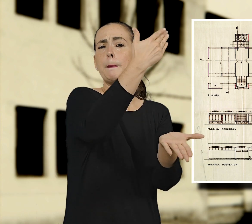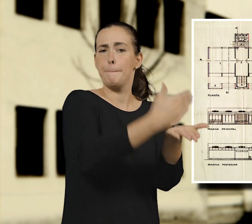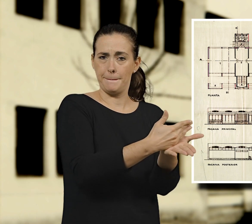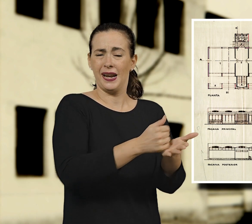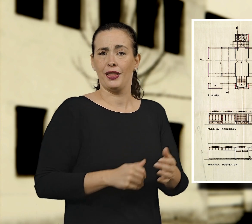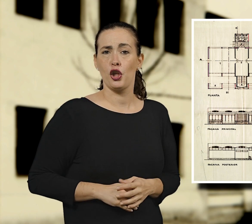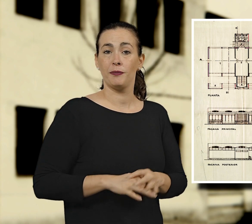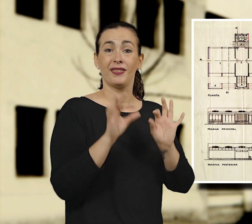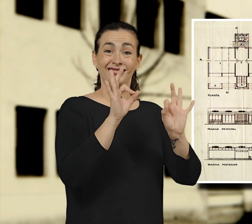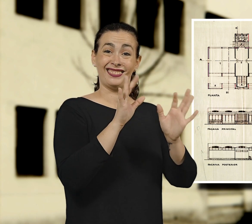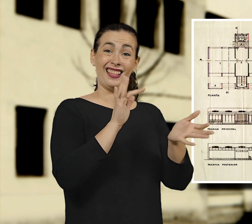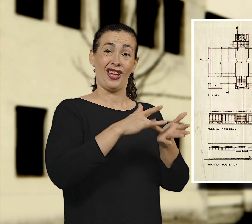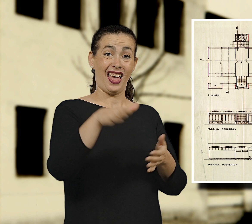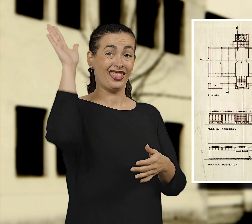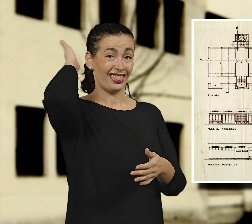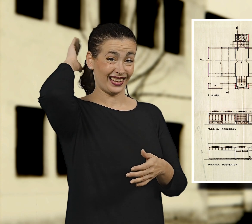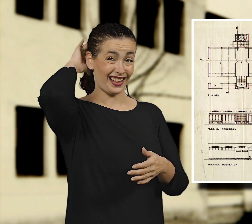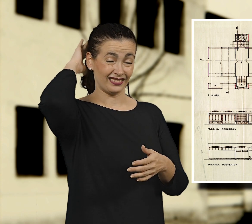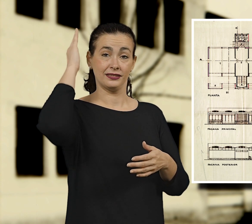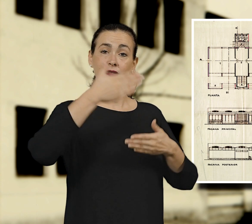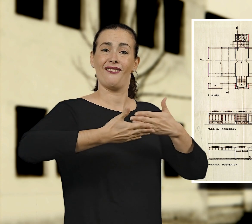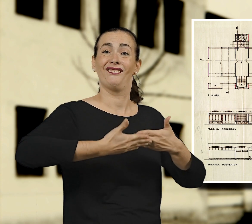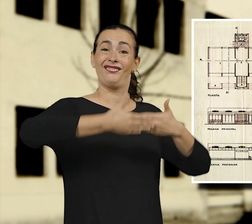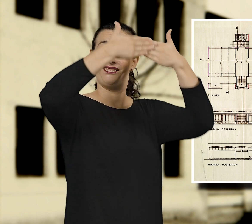A la part del darrere, sobresortint de la façana, hi havia un sanitari